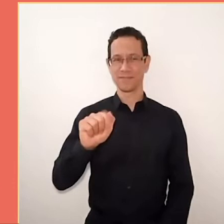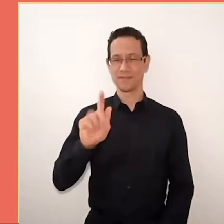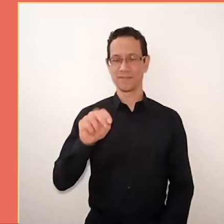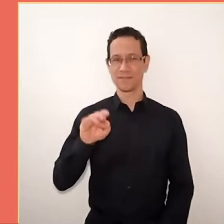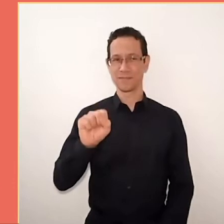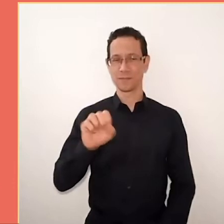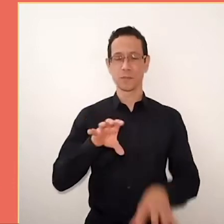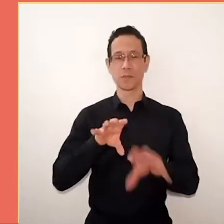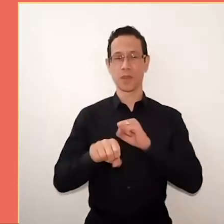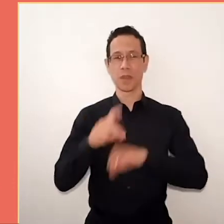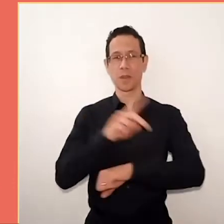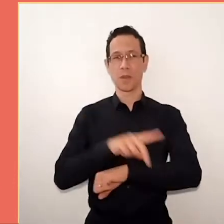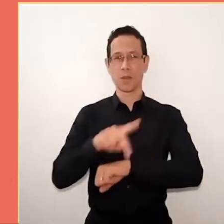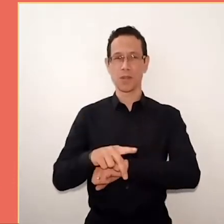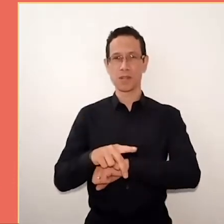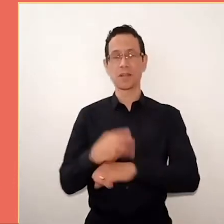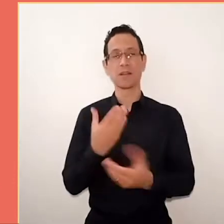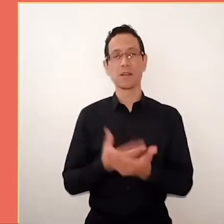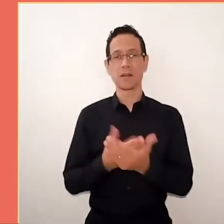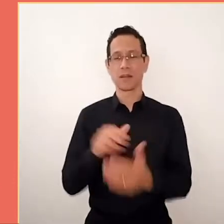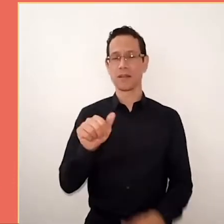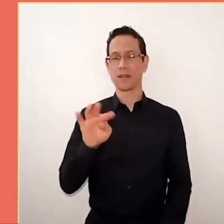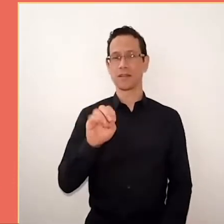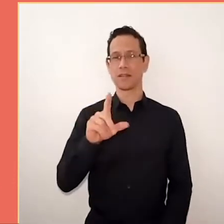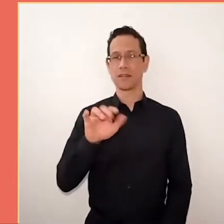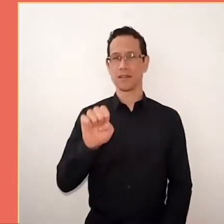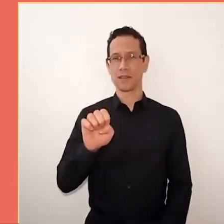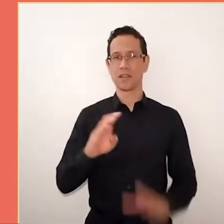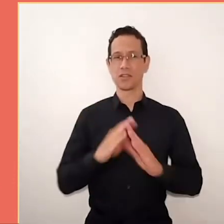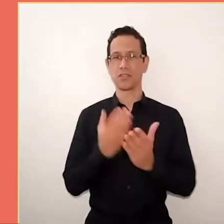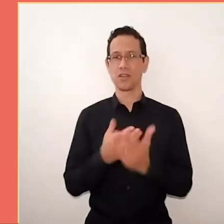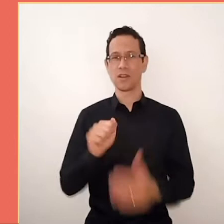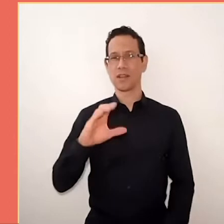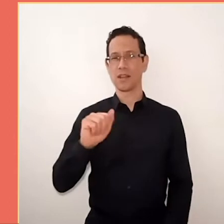trabalha no ateliê escola Acaia, e compõem a equipe